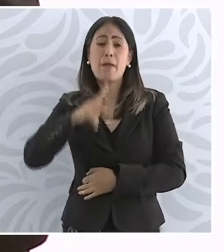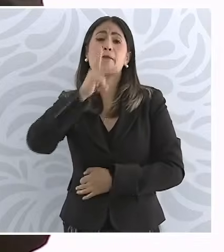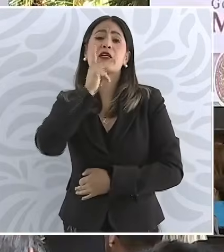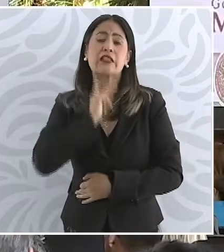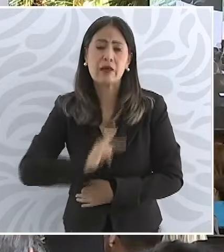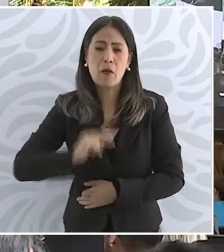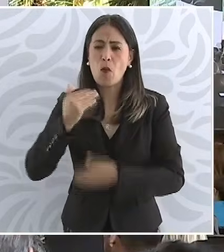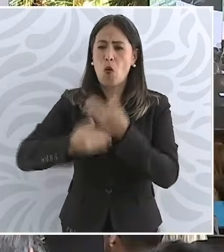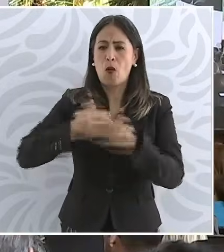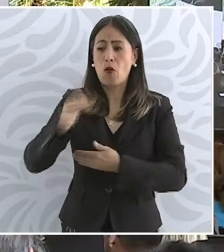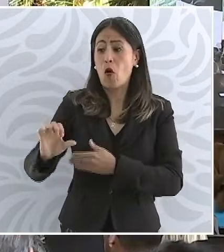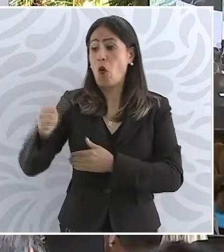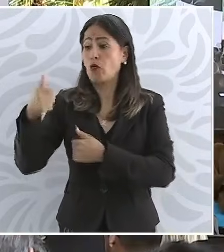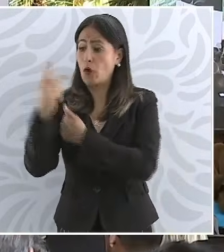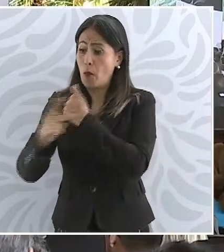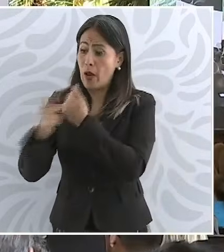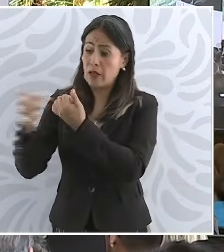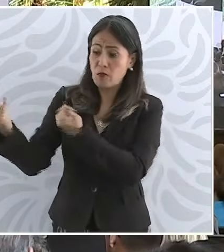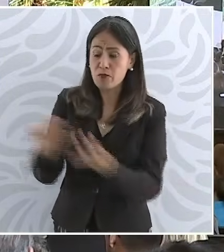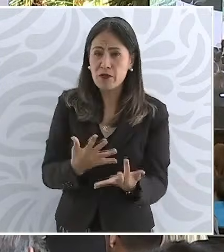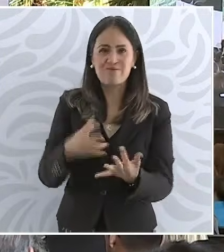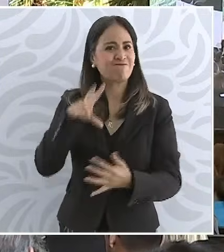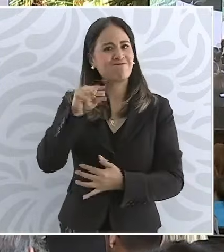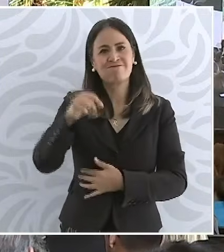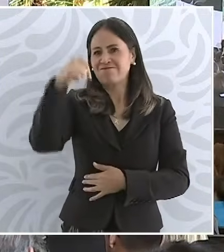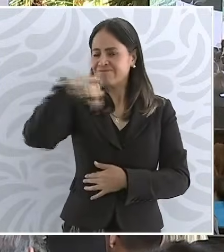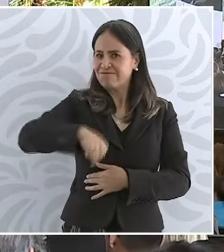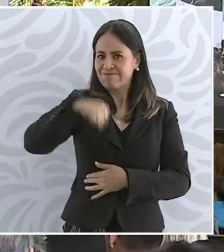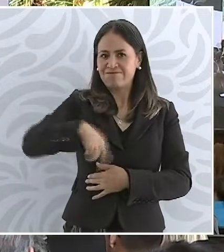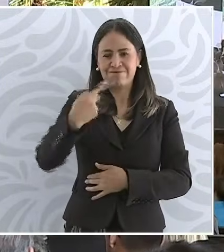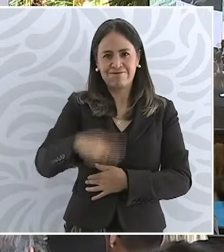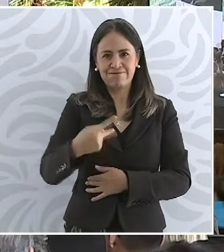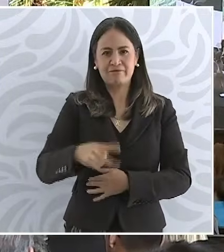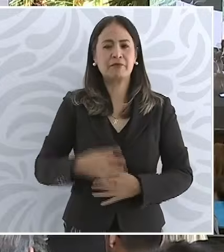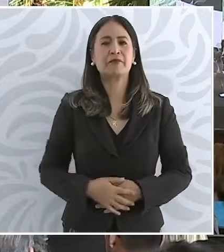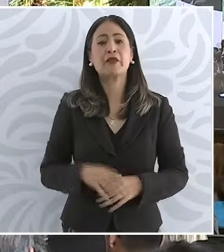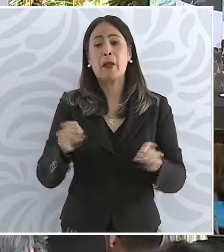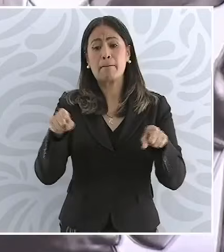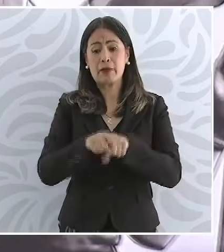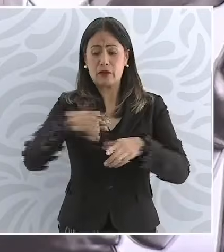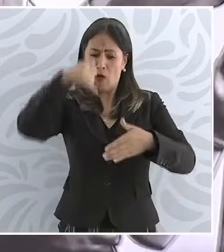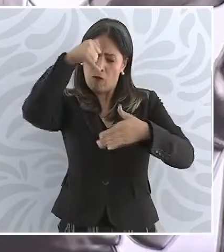mismo tiempo hemos contrarrestado la declinación natural de los yacimientos estabilizado la